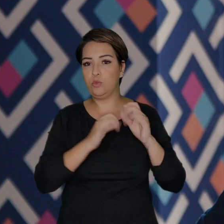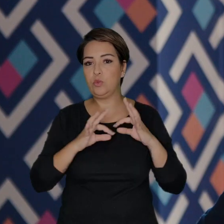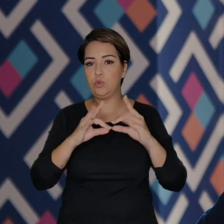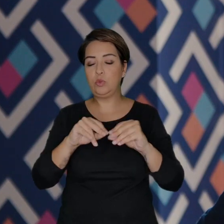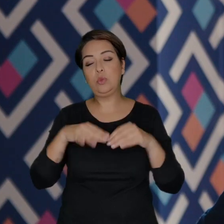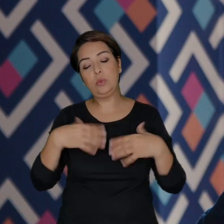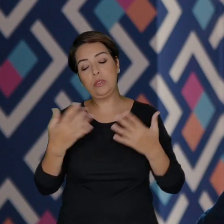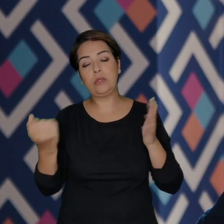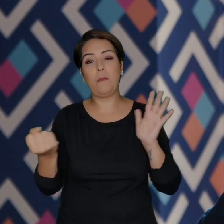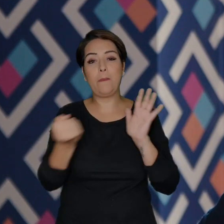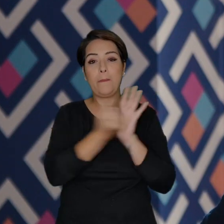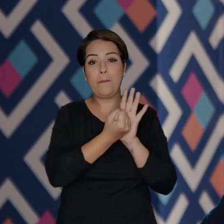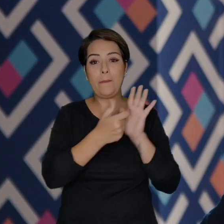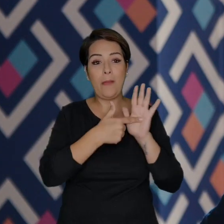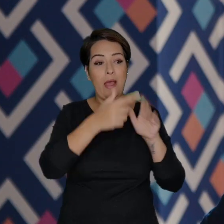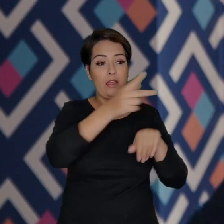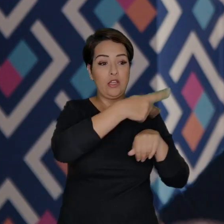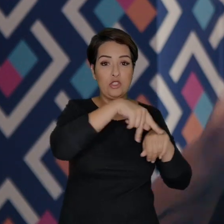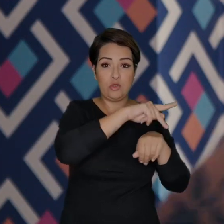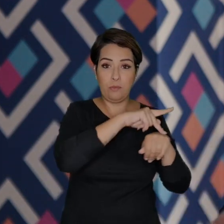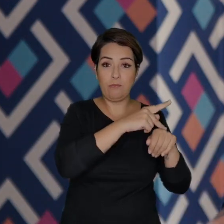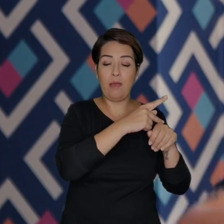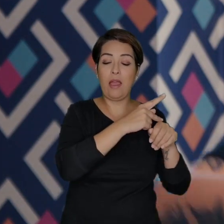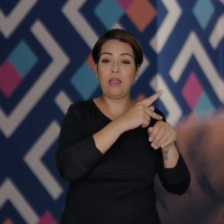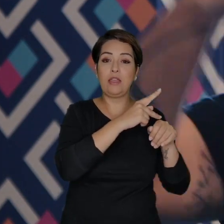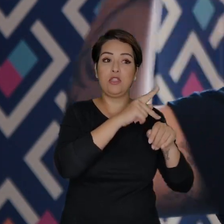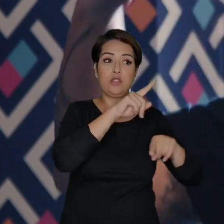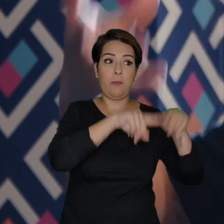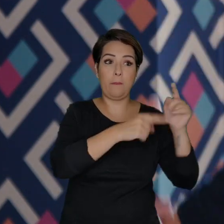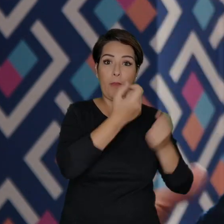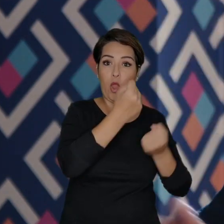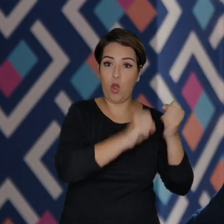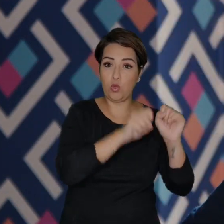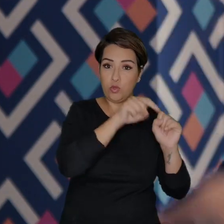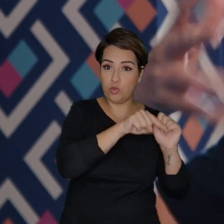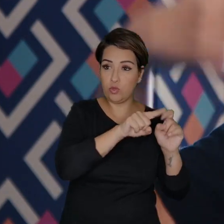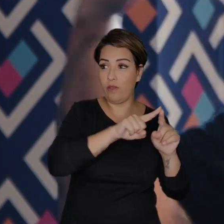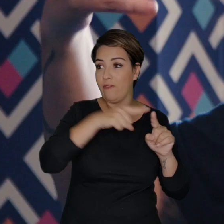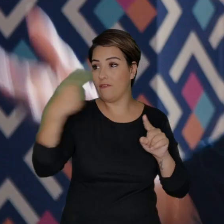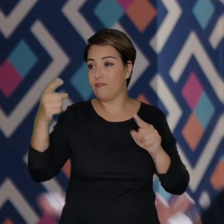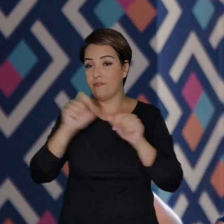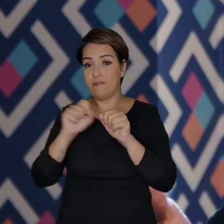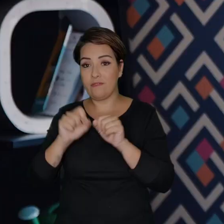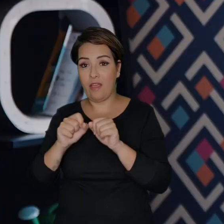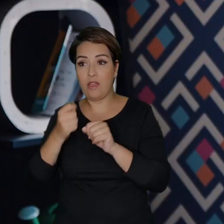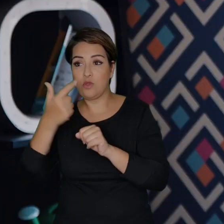Tem marcas de um país que produzem em outro, terceirizam a sua produção.